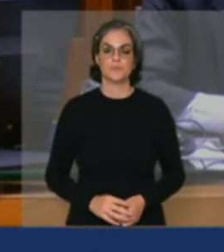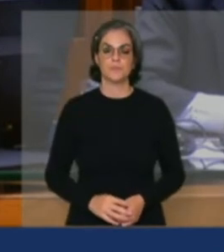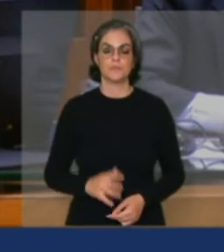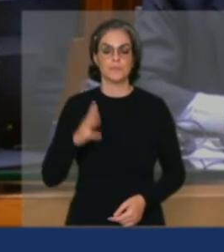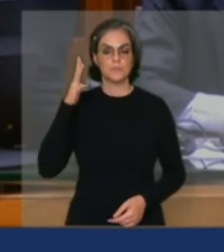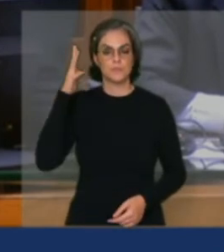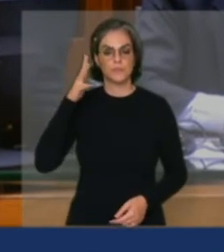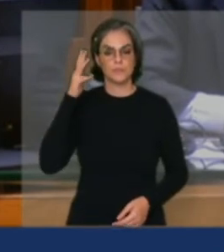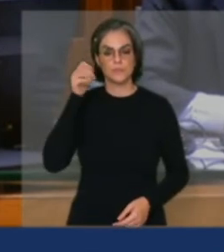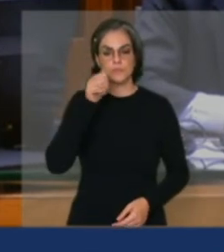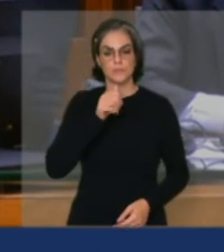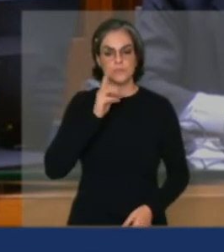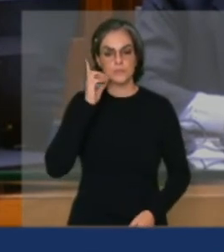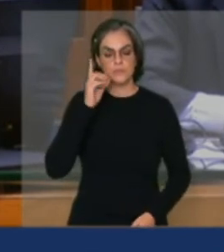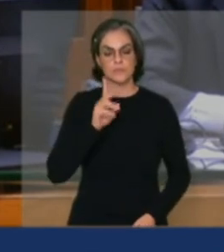COM A PALAVRA, ATRAVÀS DO SISTEMA, DEPUTADA...